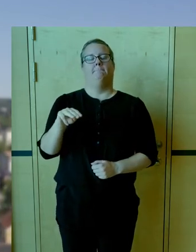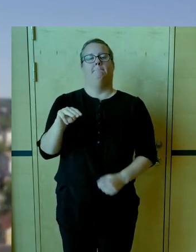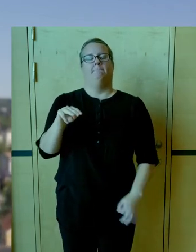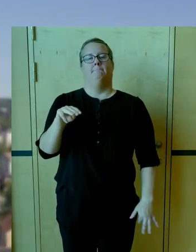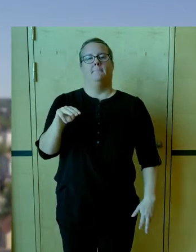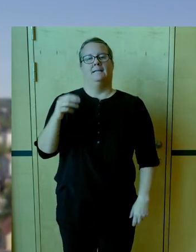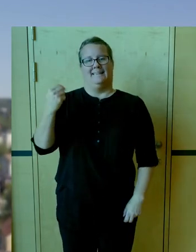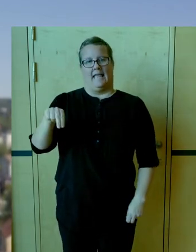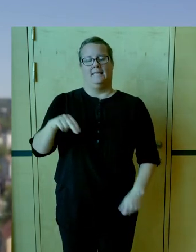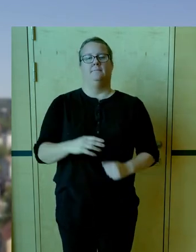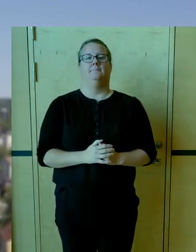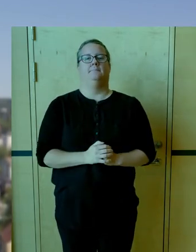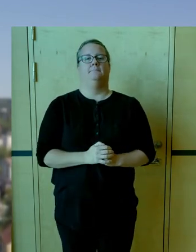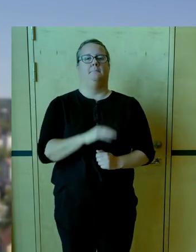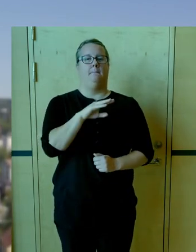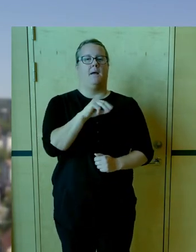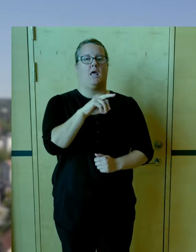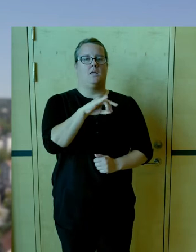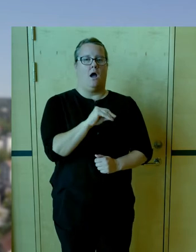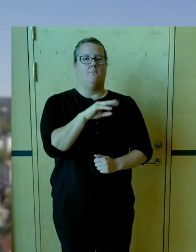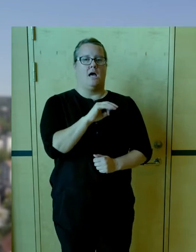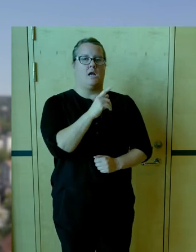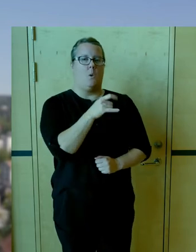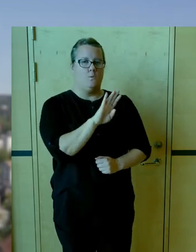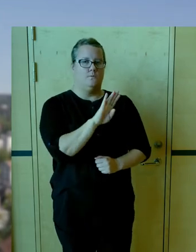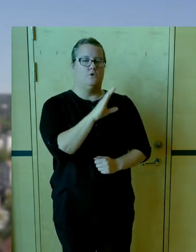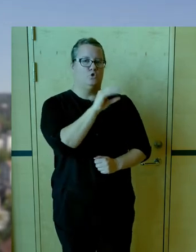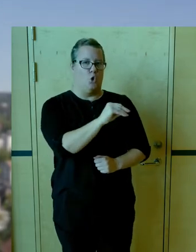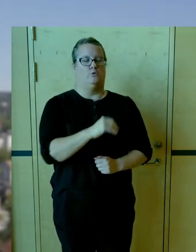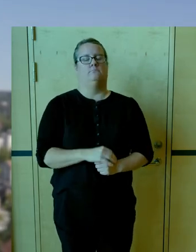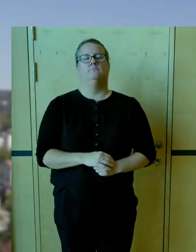Nej Maria Marklund Ja Hemnet